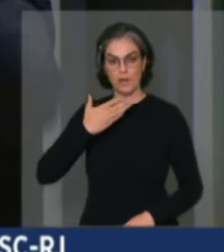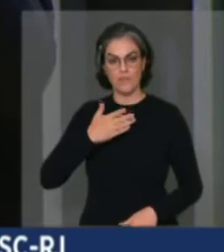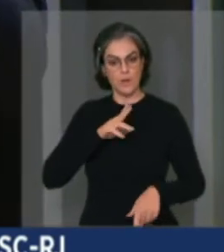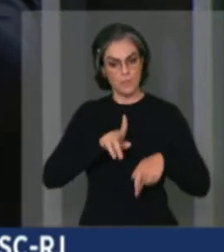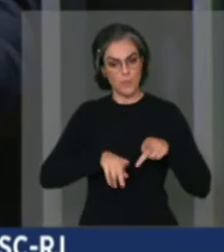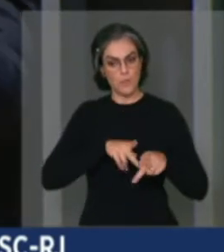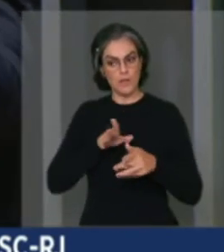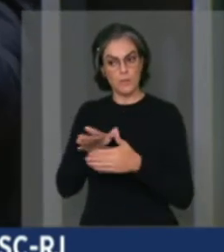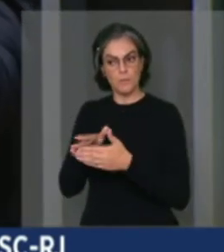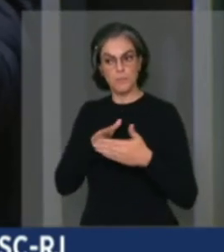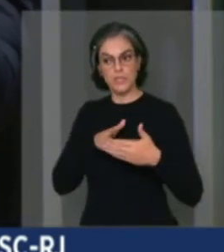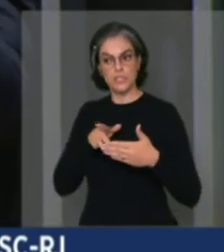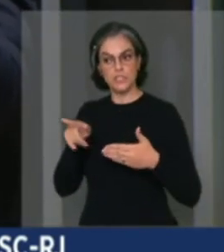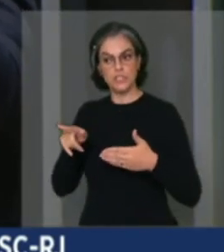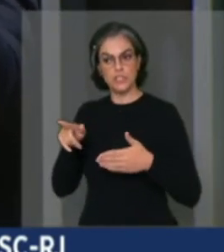FORÇA ARMADAS, LÁ ESTAVA A NOSSA FORÇA ARMADA, SIM...